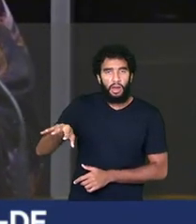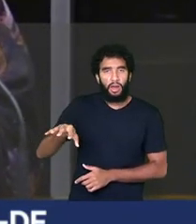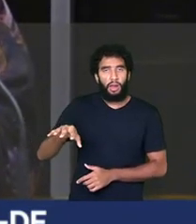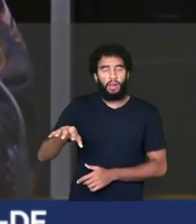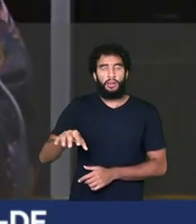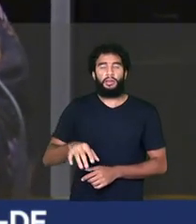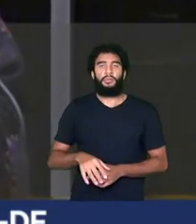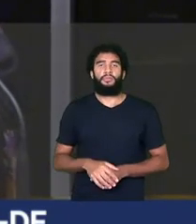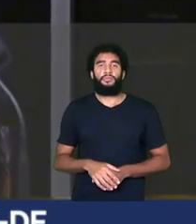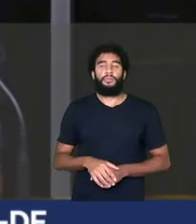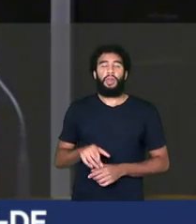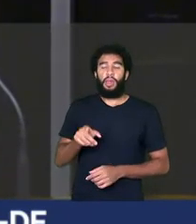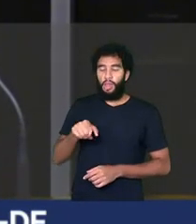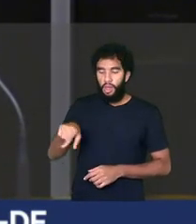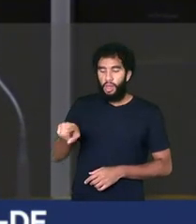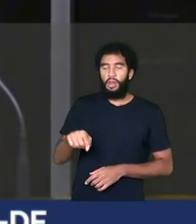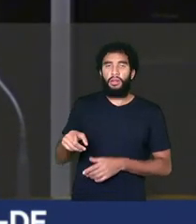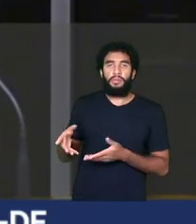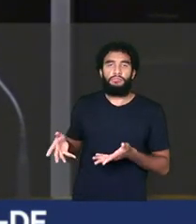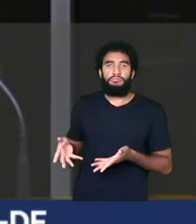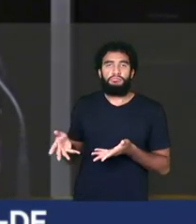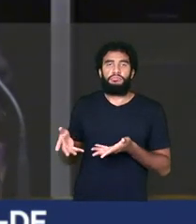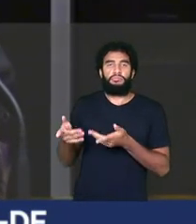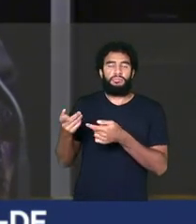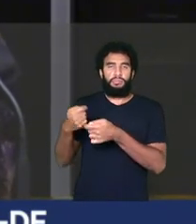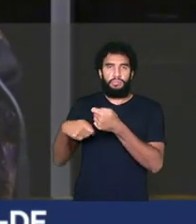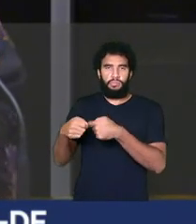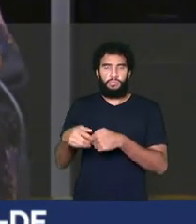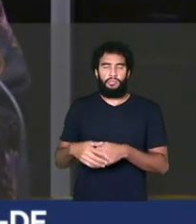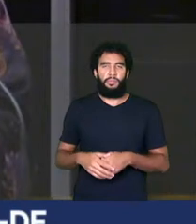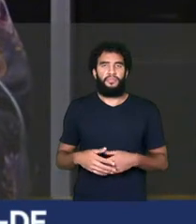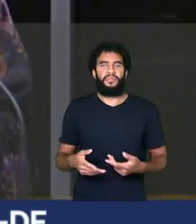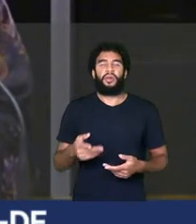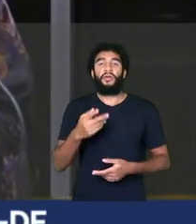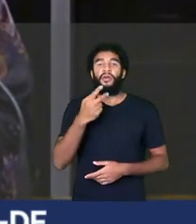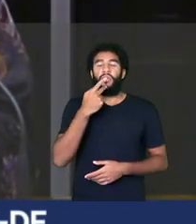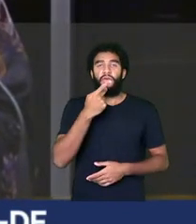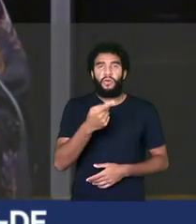ATIVIDADES FUNDAMENTAIS PARA O ESTÍMULO DA PRÓPRIA ECONOMIA. ENTÃO NÃO É VERDADEIRA A FALA DE QUE ISSO